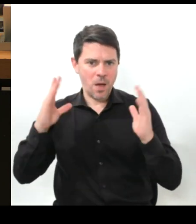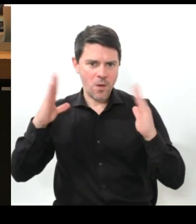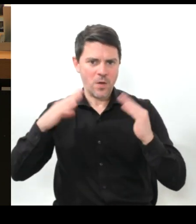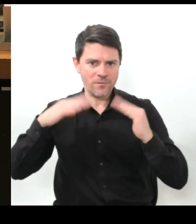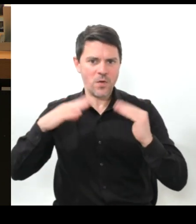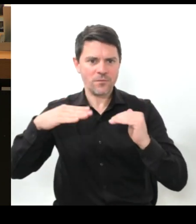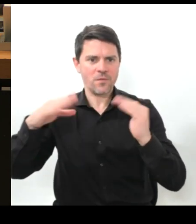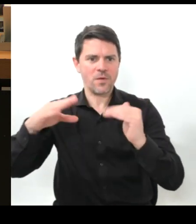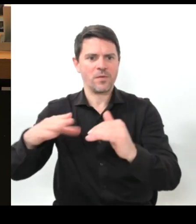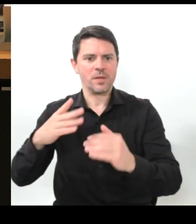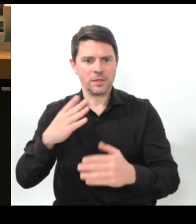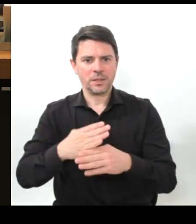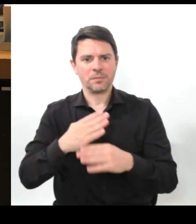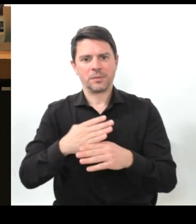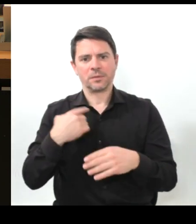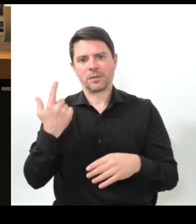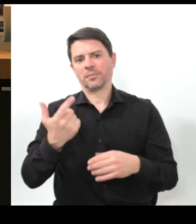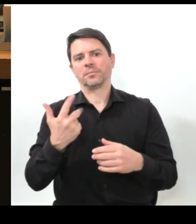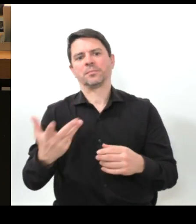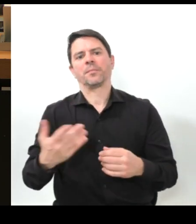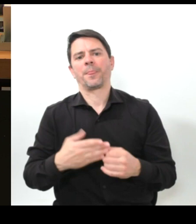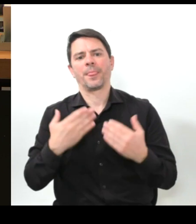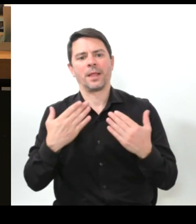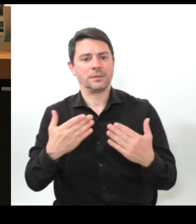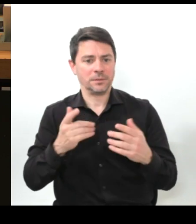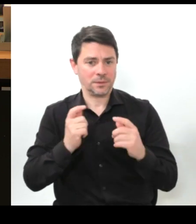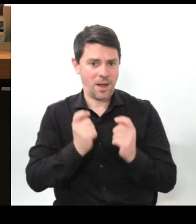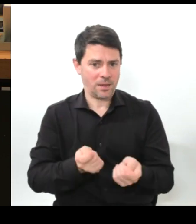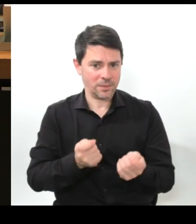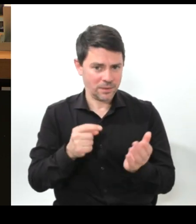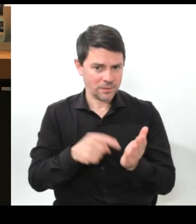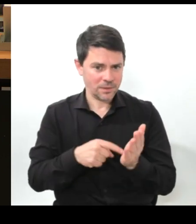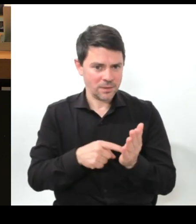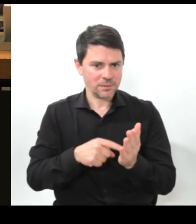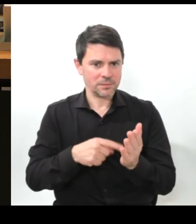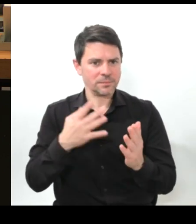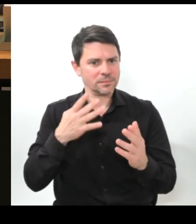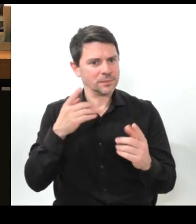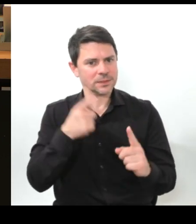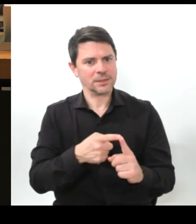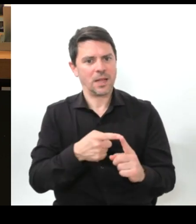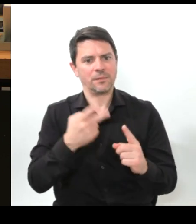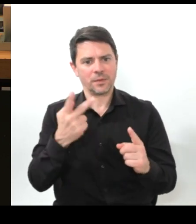Die Blockade muss aufgelöst. In Berlin macht. Der denkmalgeschützte Gebäude